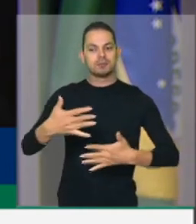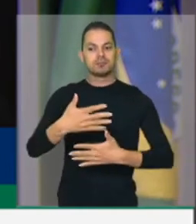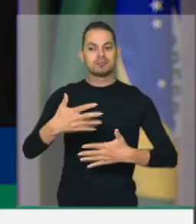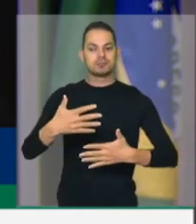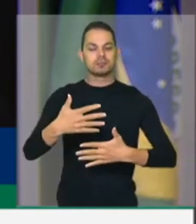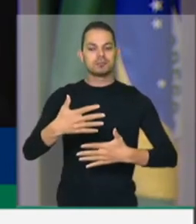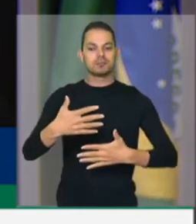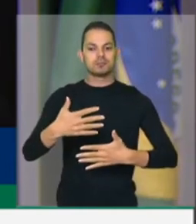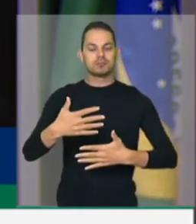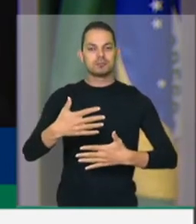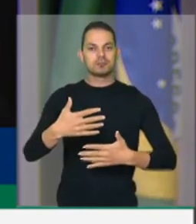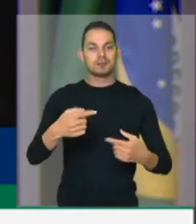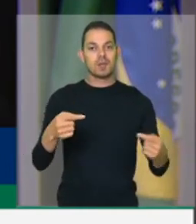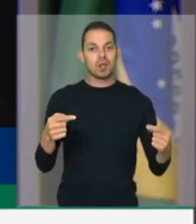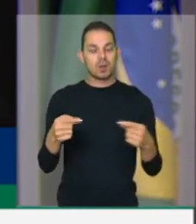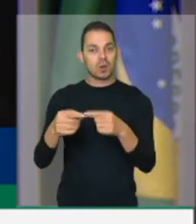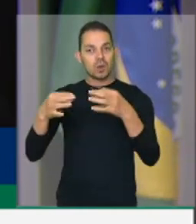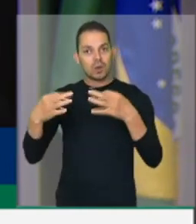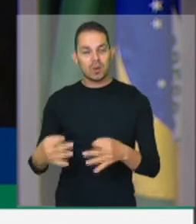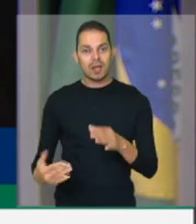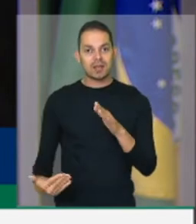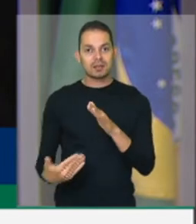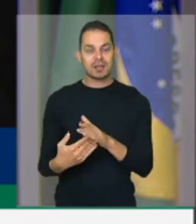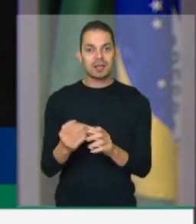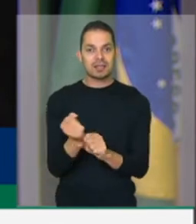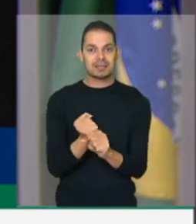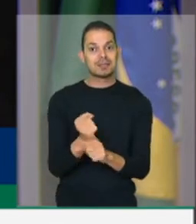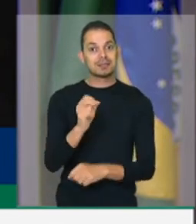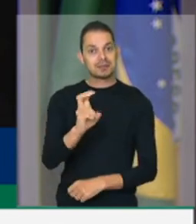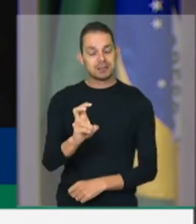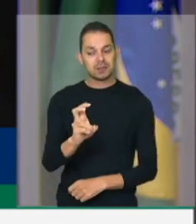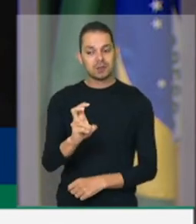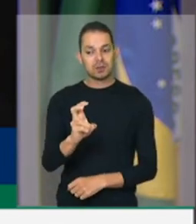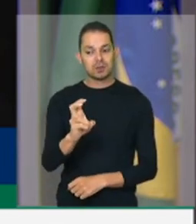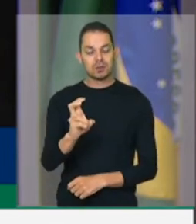URBANOS É QUE FICARAM CONTEMPLADOS EM ATÉ CINCO